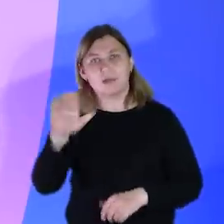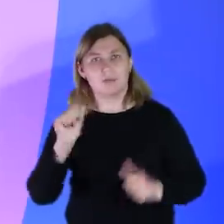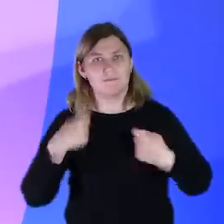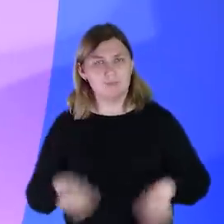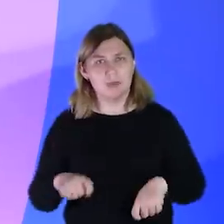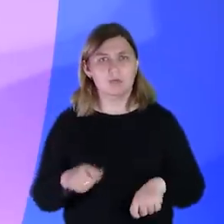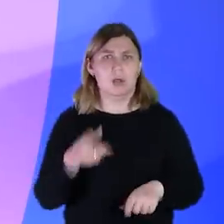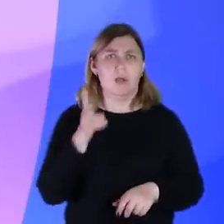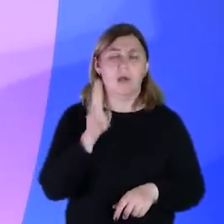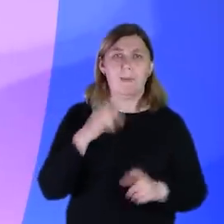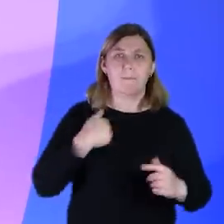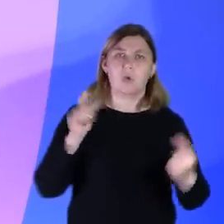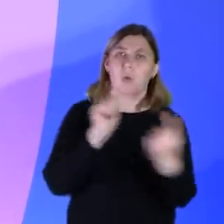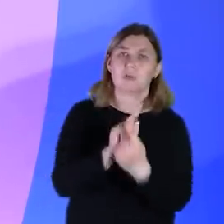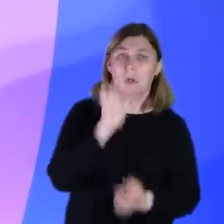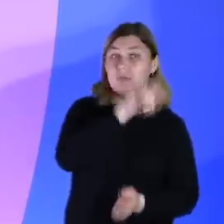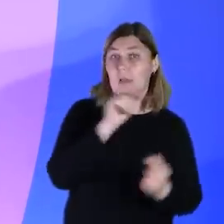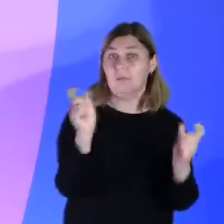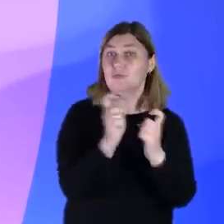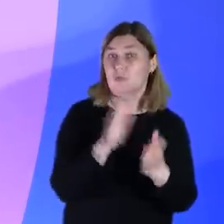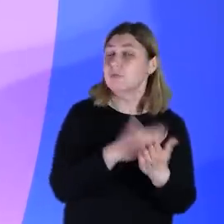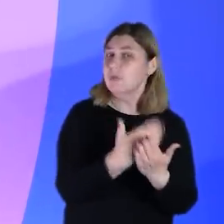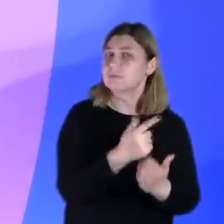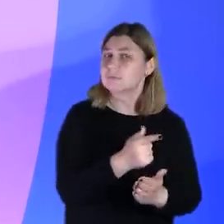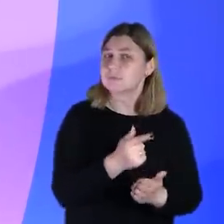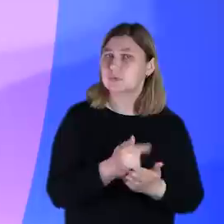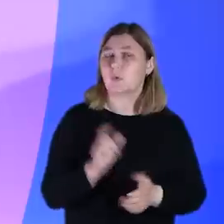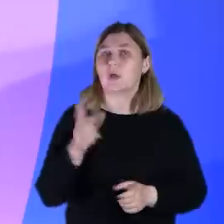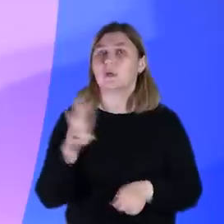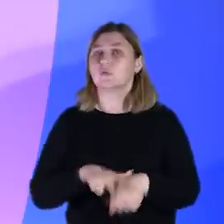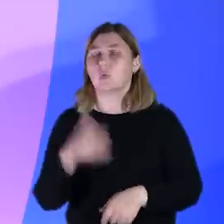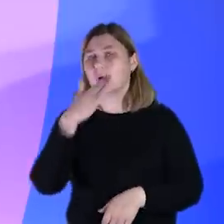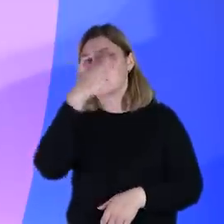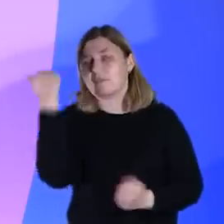Że było jakieś spotkanie u sąsiada na przykład, o którym , - nie było wiadomo, być może